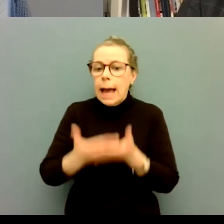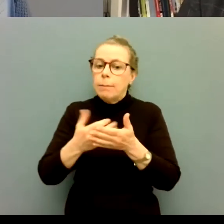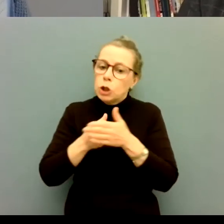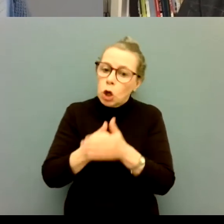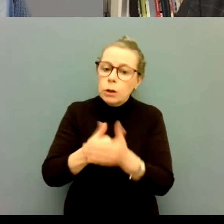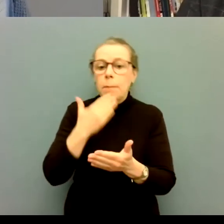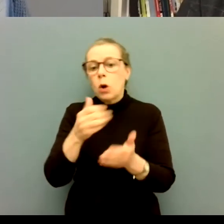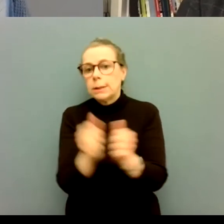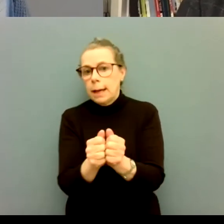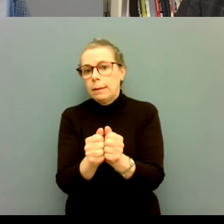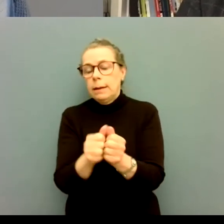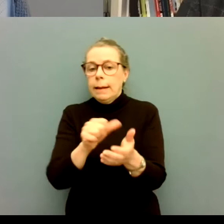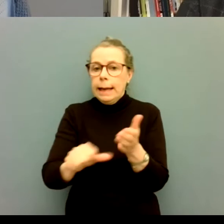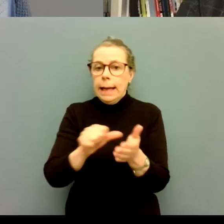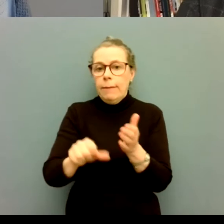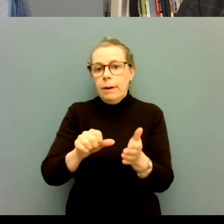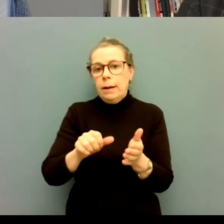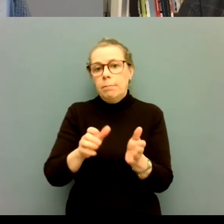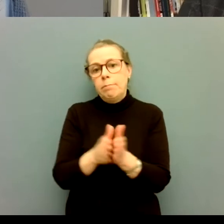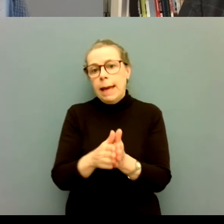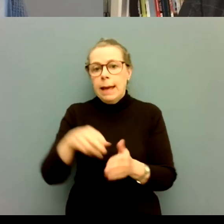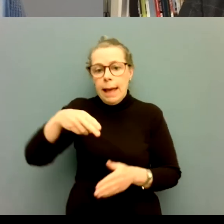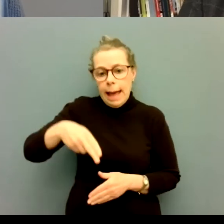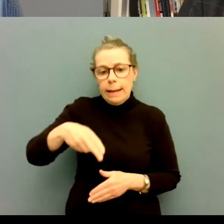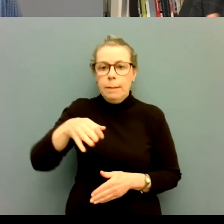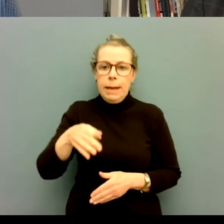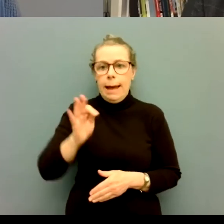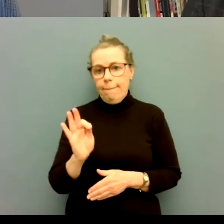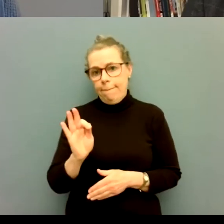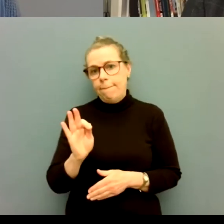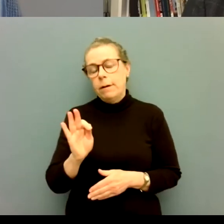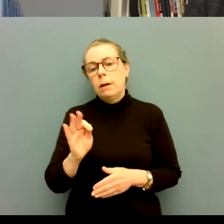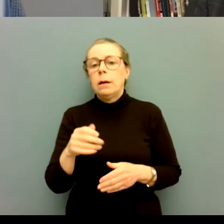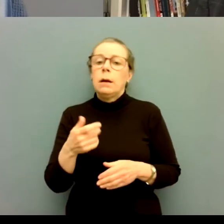elever med neuropsykiatrisk funktionsnedsättning och hur-